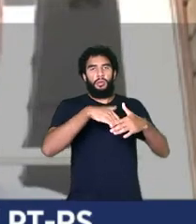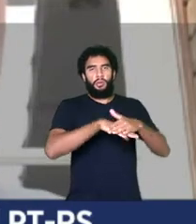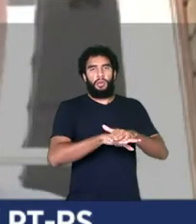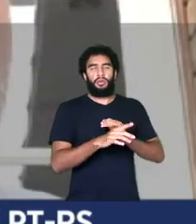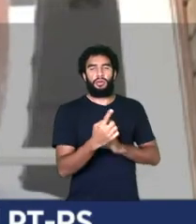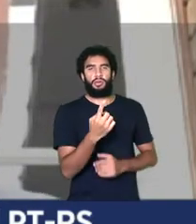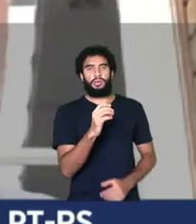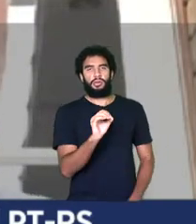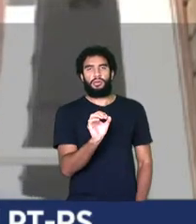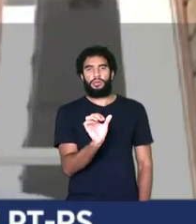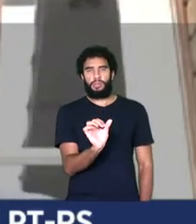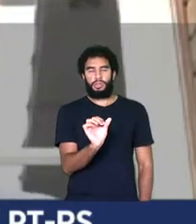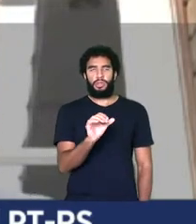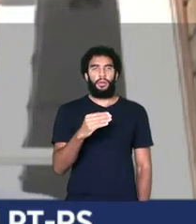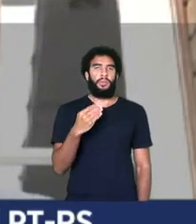ACUMULOU UM LUCRO DE 106 BILHÕES DE REAIS NO ANO DE